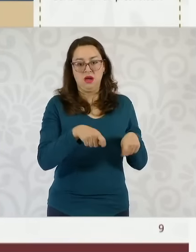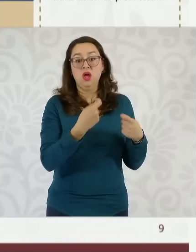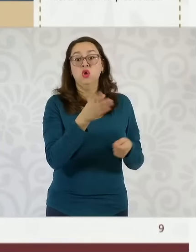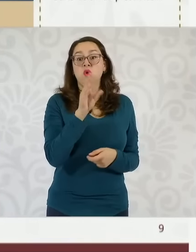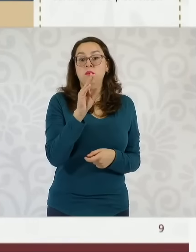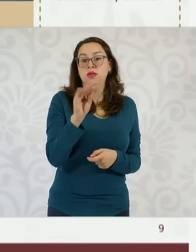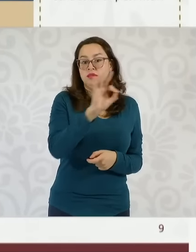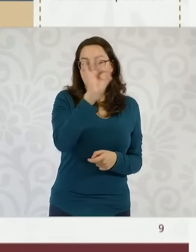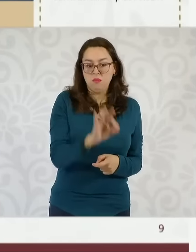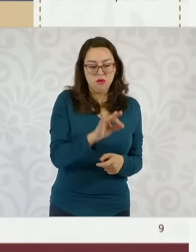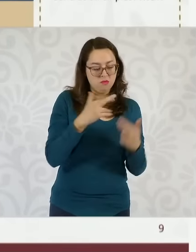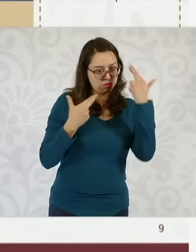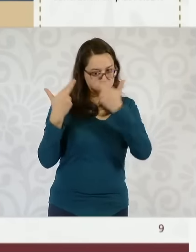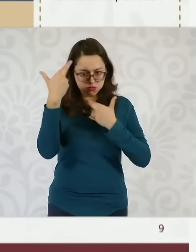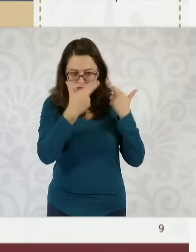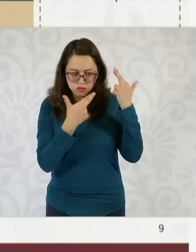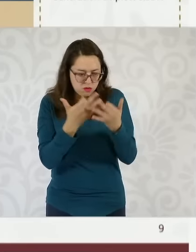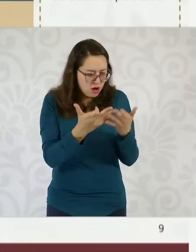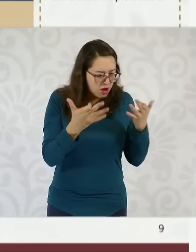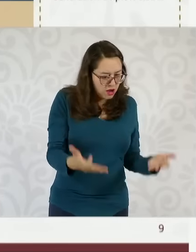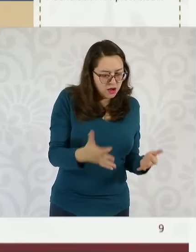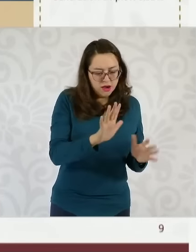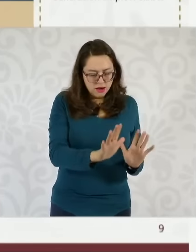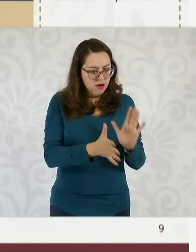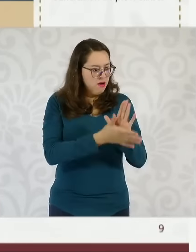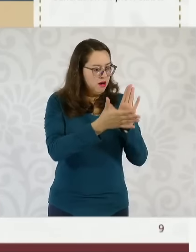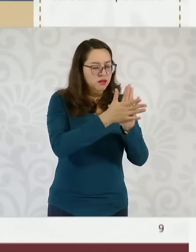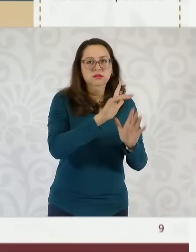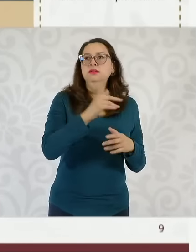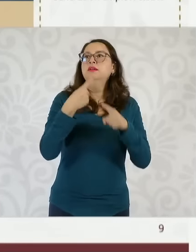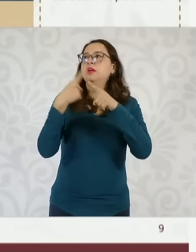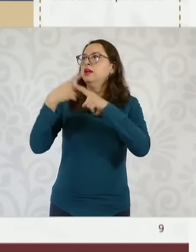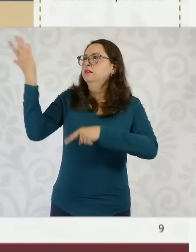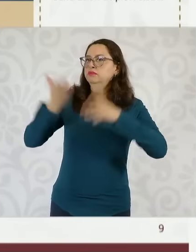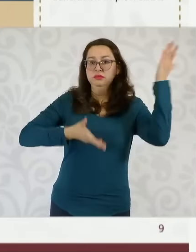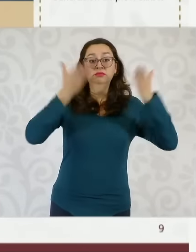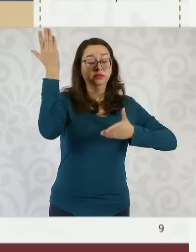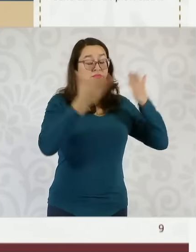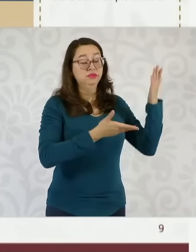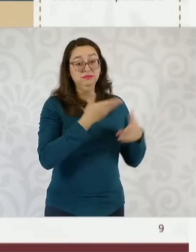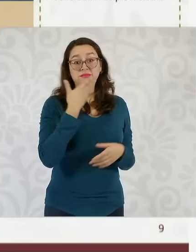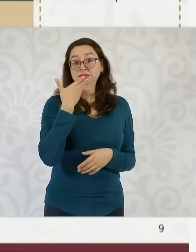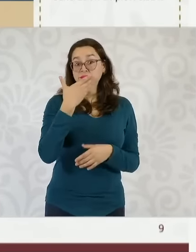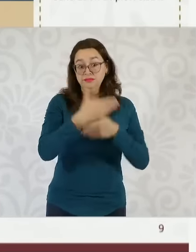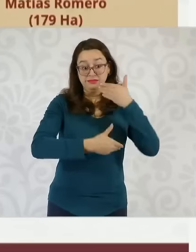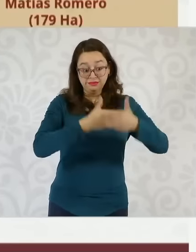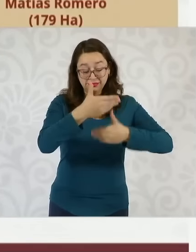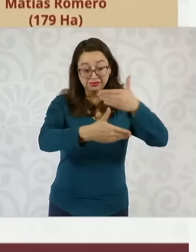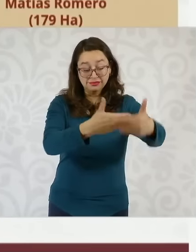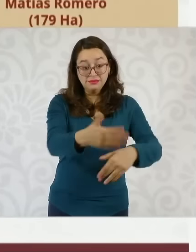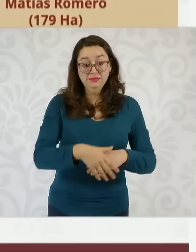de avance en sus estudios y un avance comercial significativo la siguiente por favor los polos